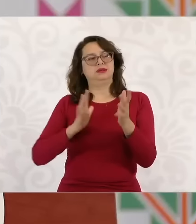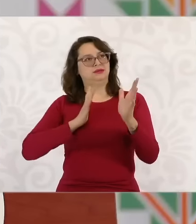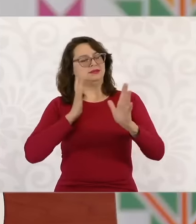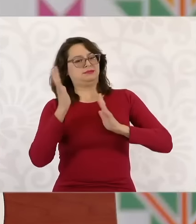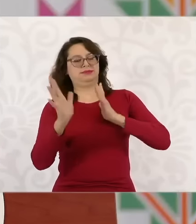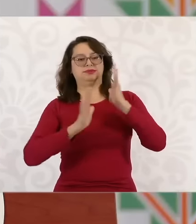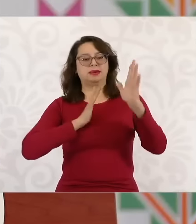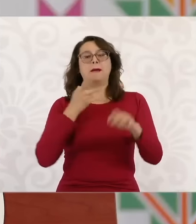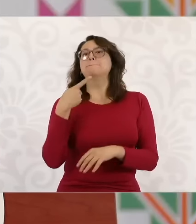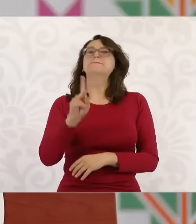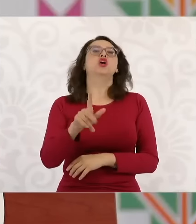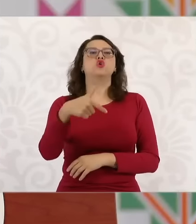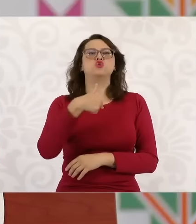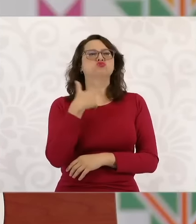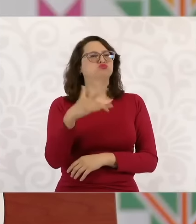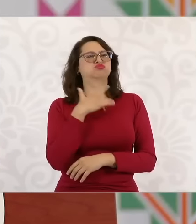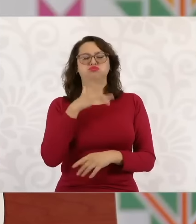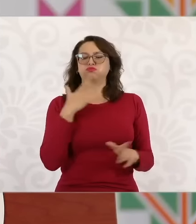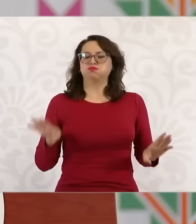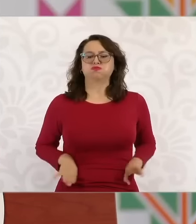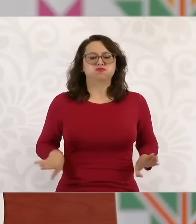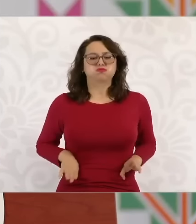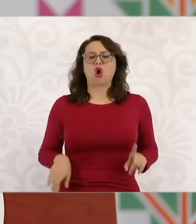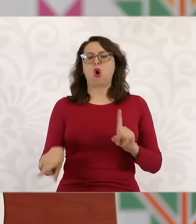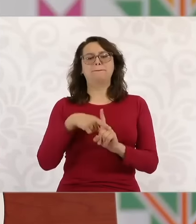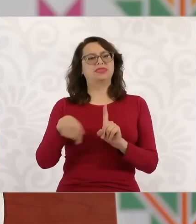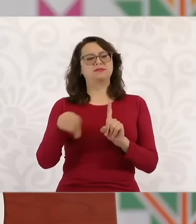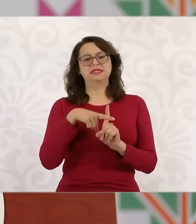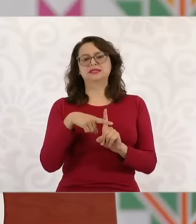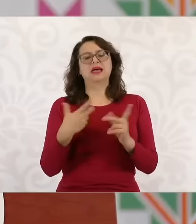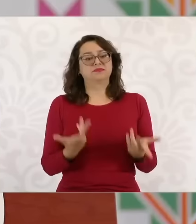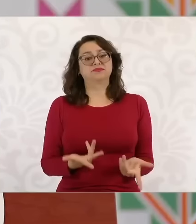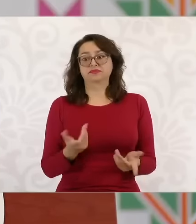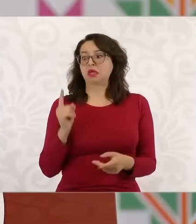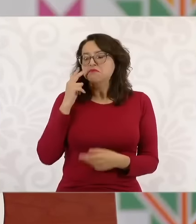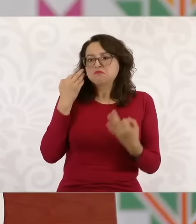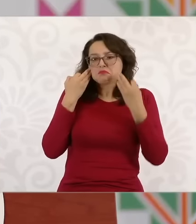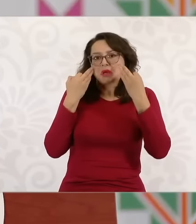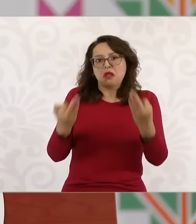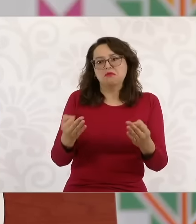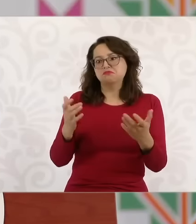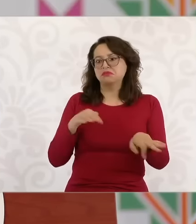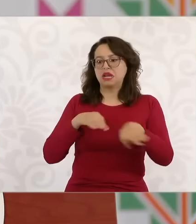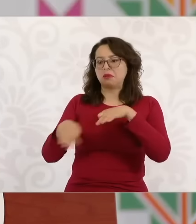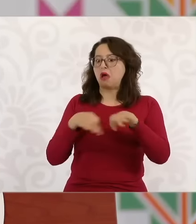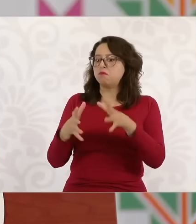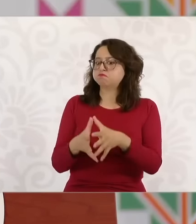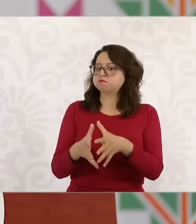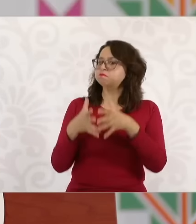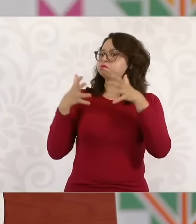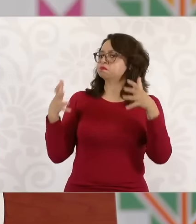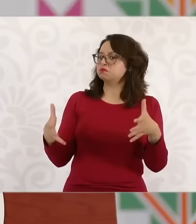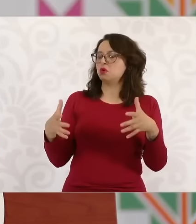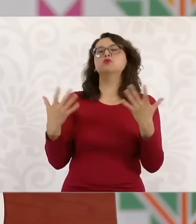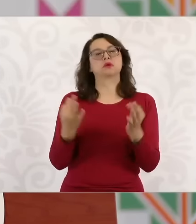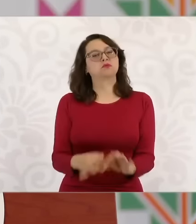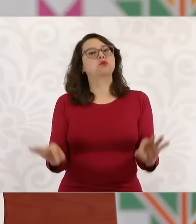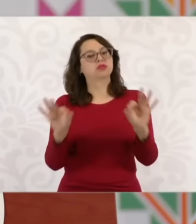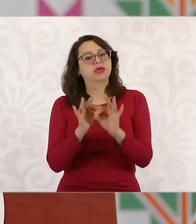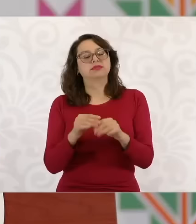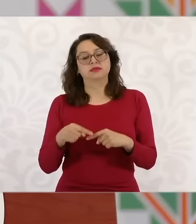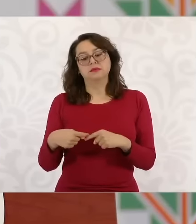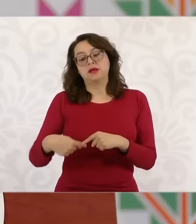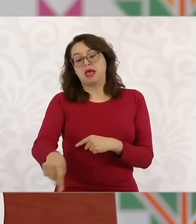mucha soy muy optimista. Este aumento en el empleo es muy importante. Eh, vamos a cerrar con eh con